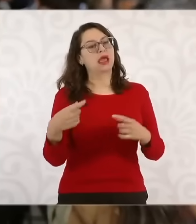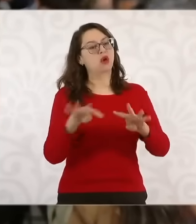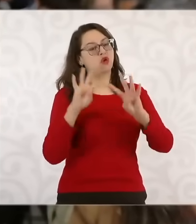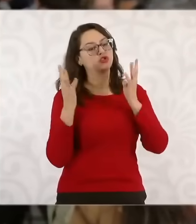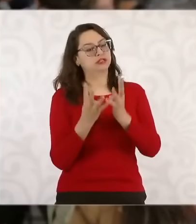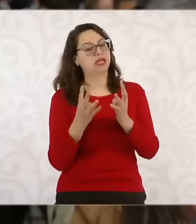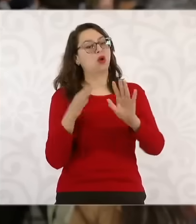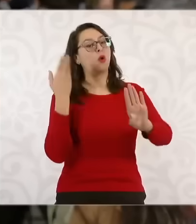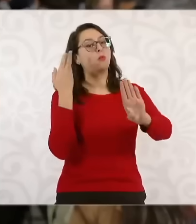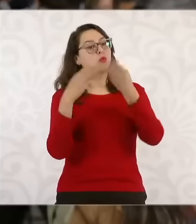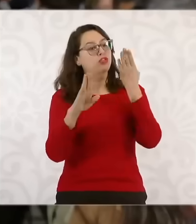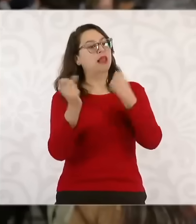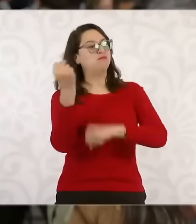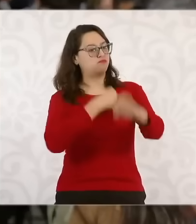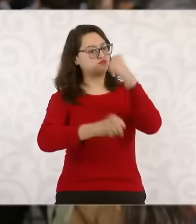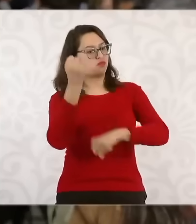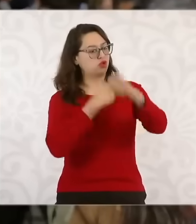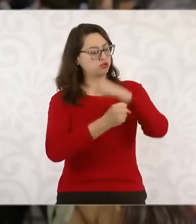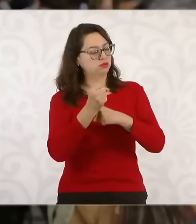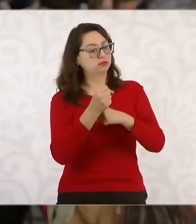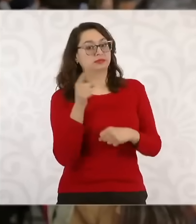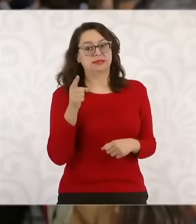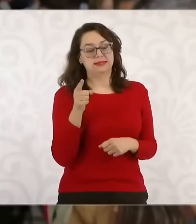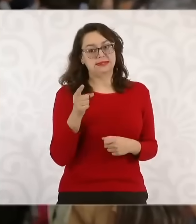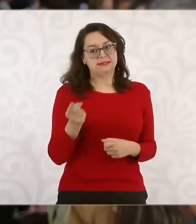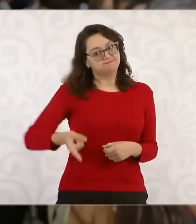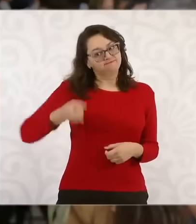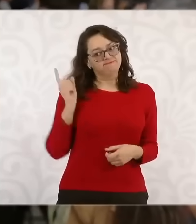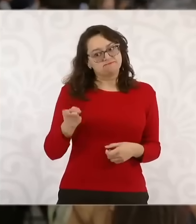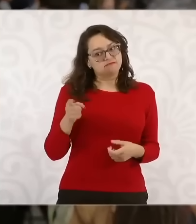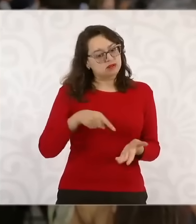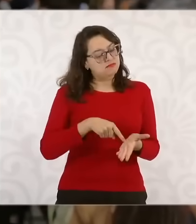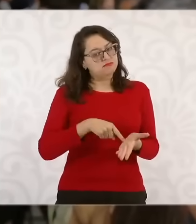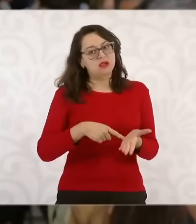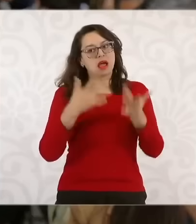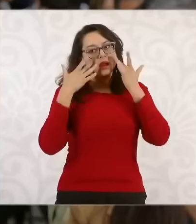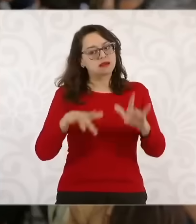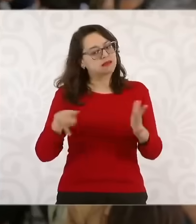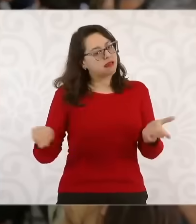pues engañada y amenazada fue obligada a firmar renuncia de derechos adquiridos precisamente